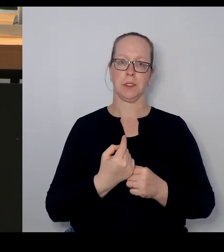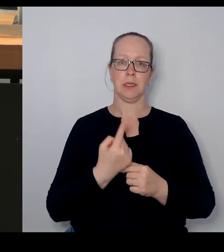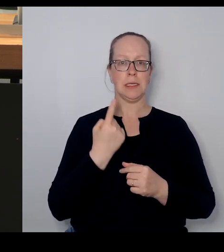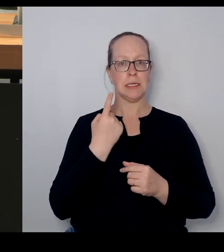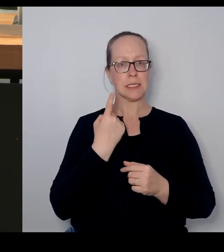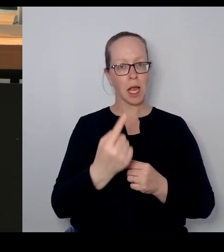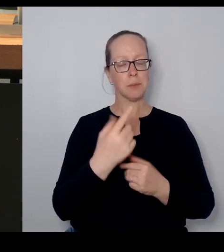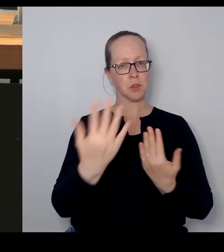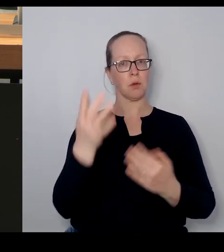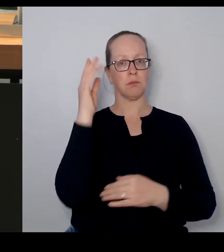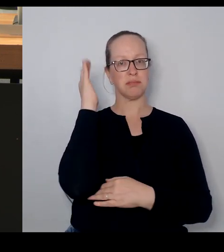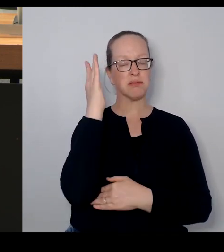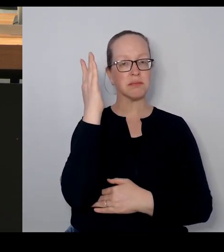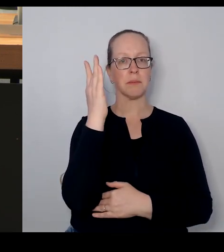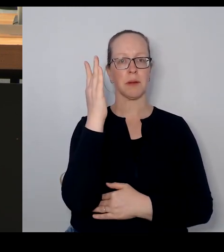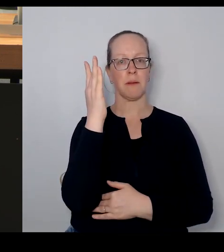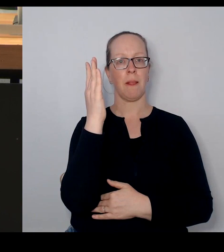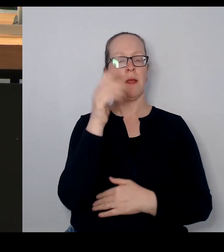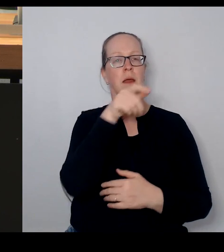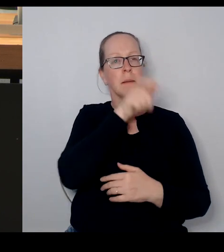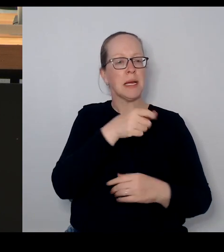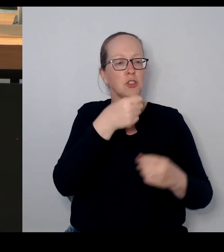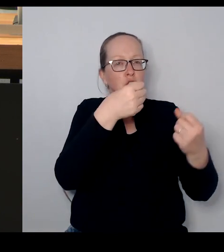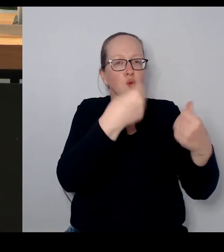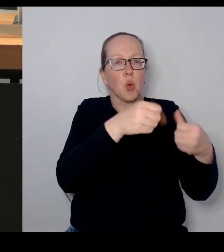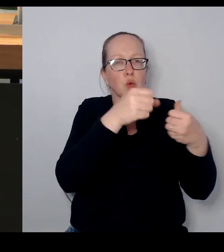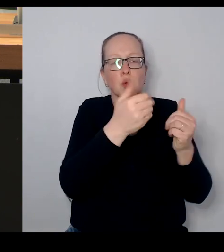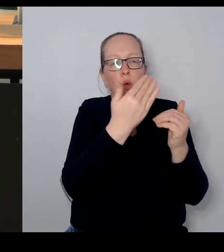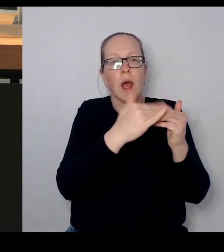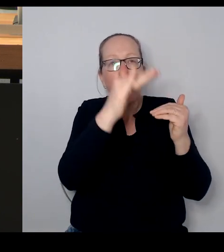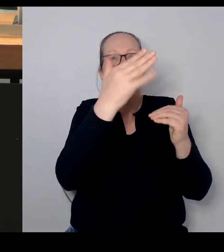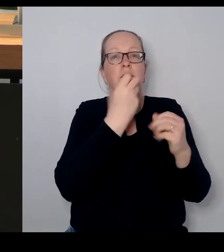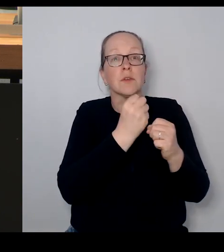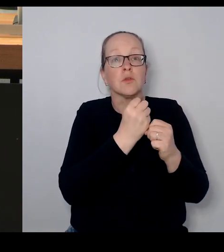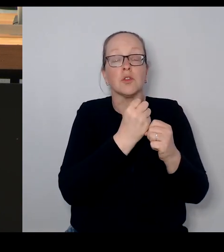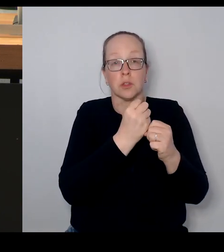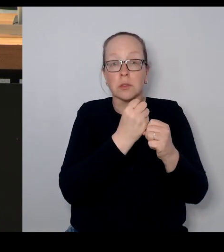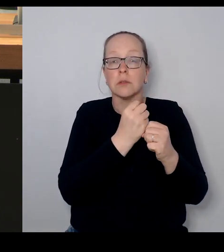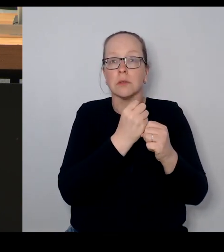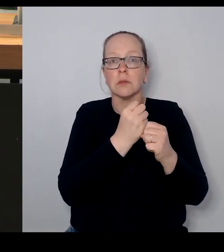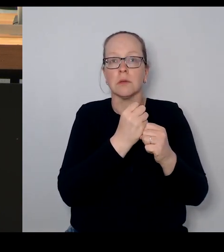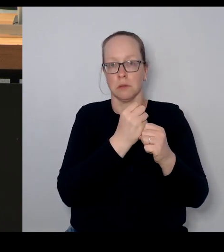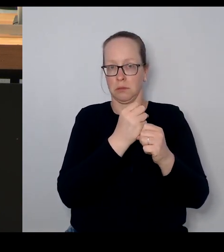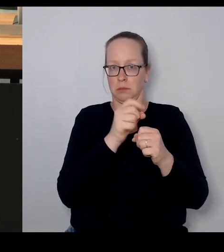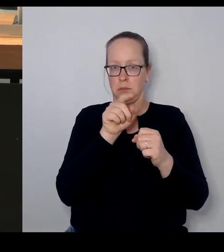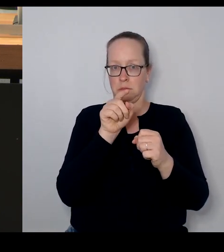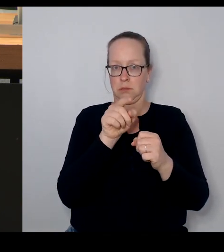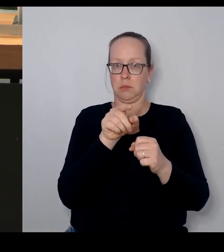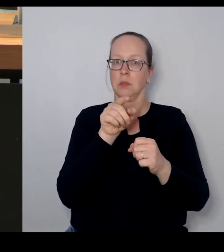Die sollen sich aus ihrer aus der AfD sich hier nicht willkommen fühlen. Das sehen wir alle anders. Wir wollen denen helfen.